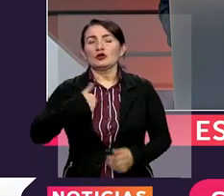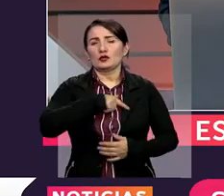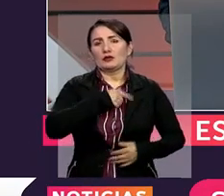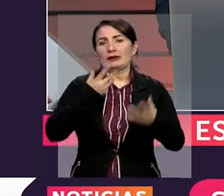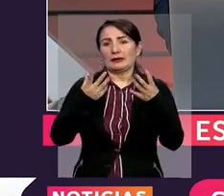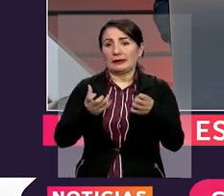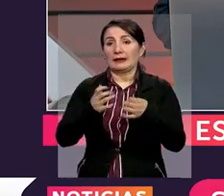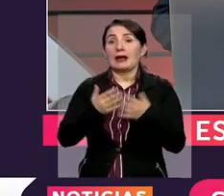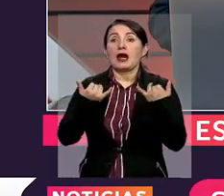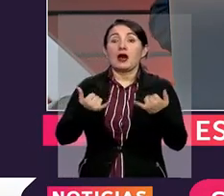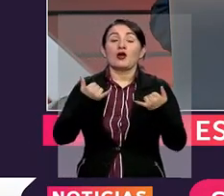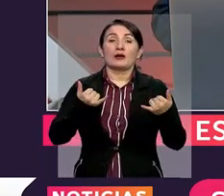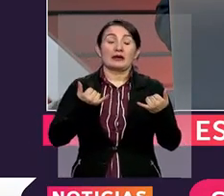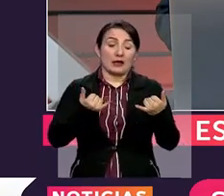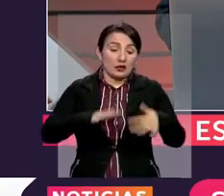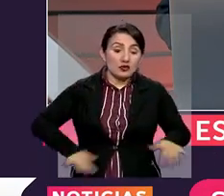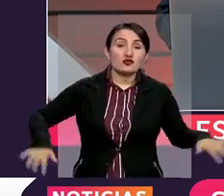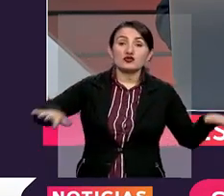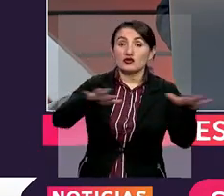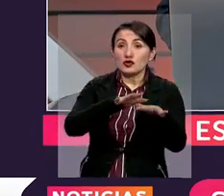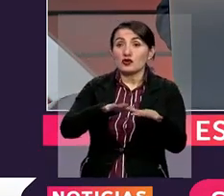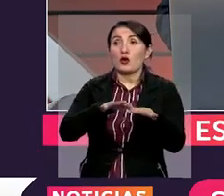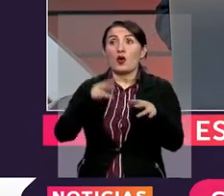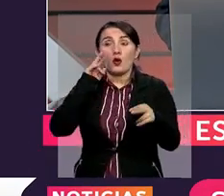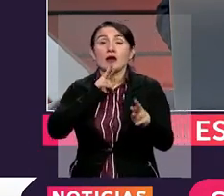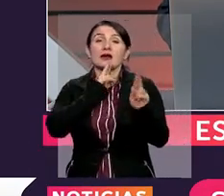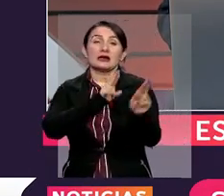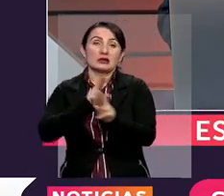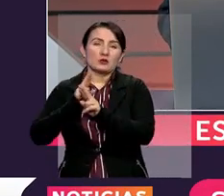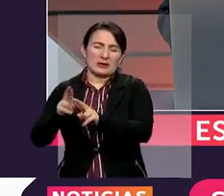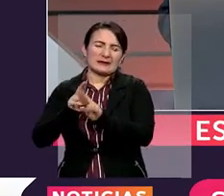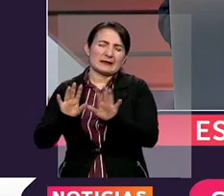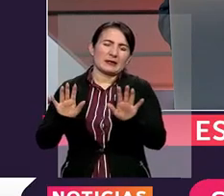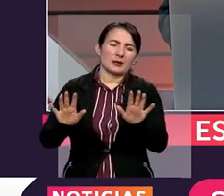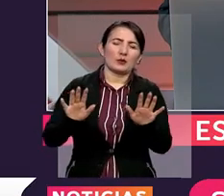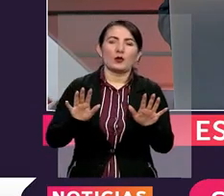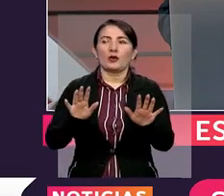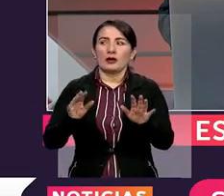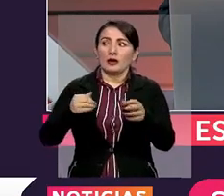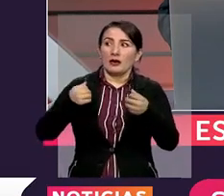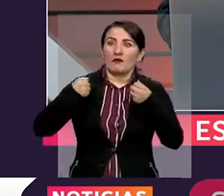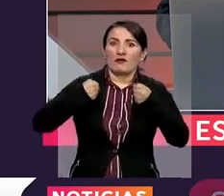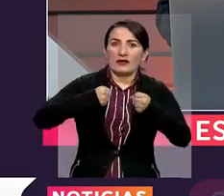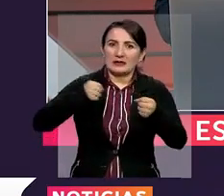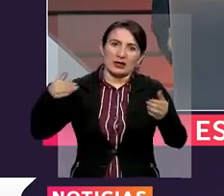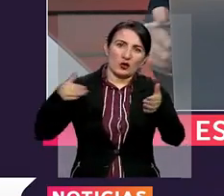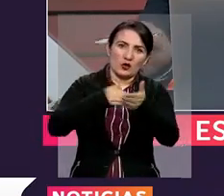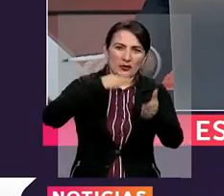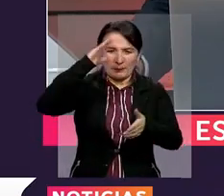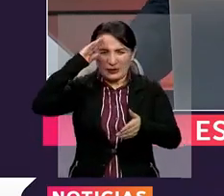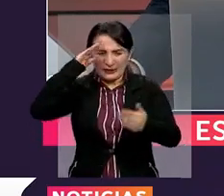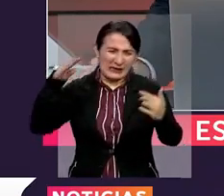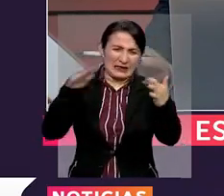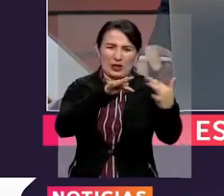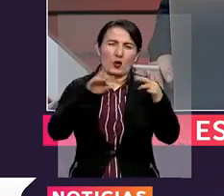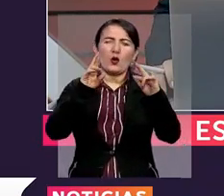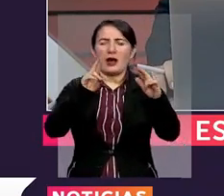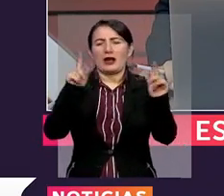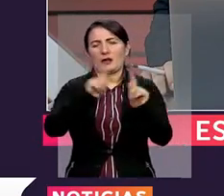YA NOS HEMOS DADO CUENTA QUE ES